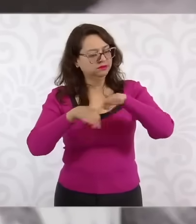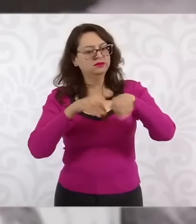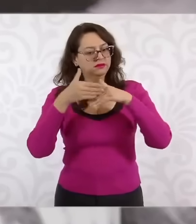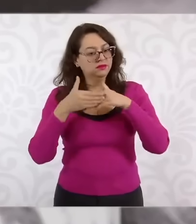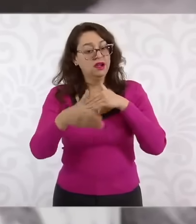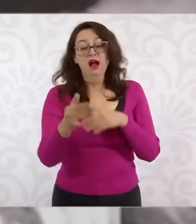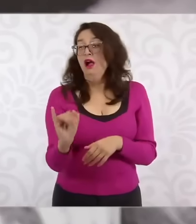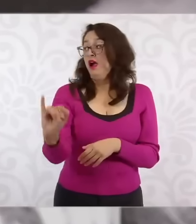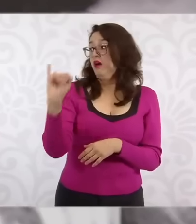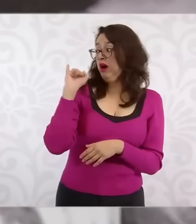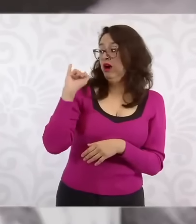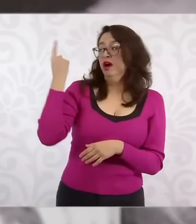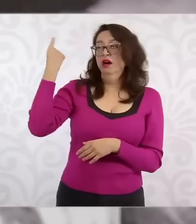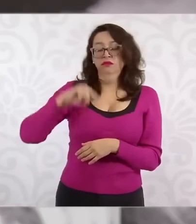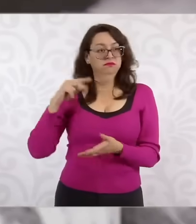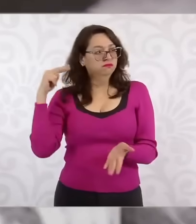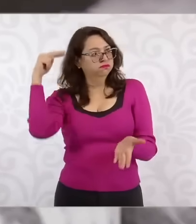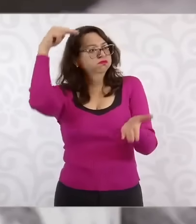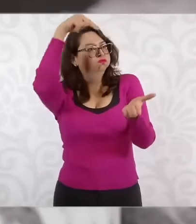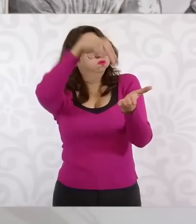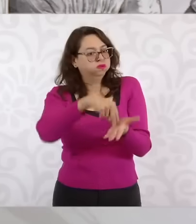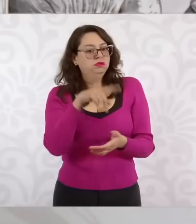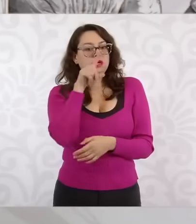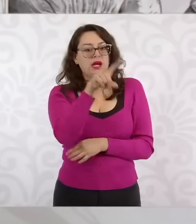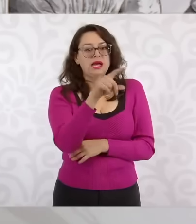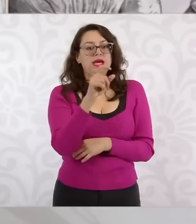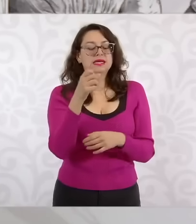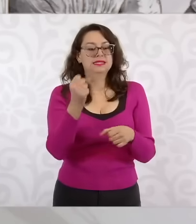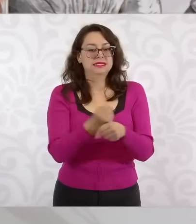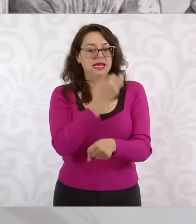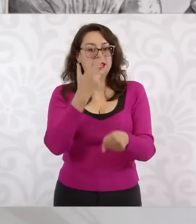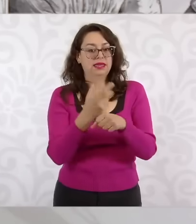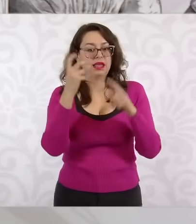la presidenta a estar allá con personal de la Secretaría de Turismo este jueves en Mazatlán,